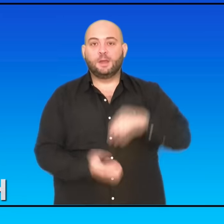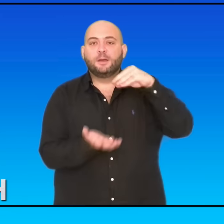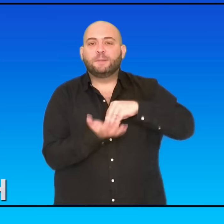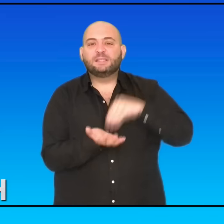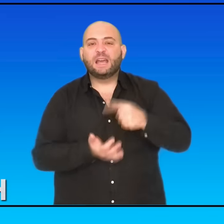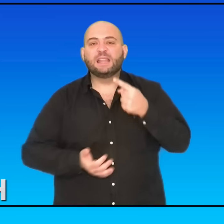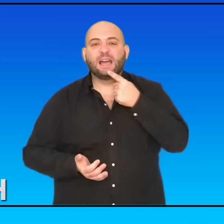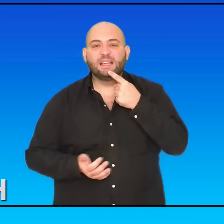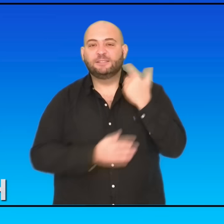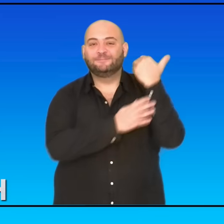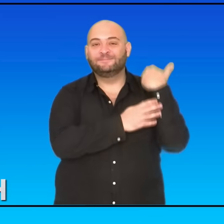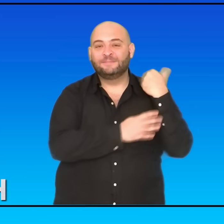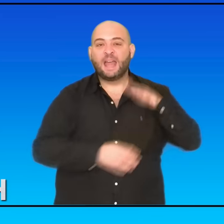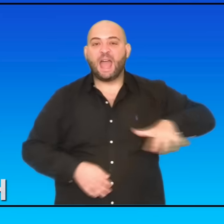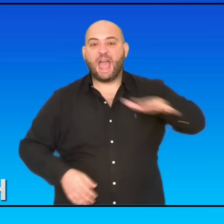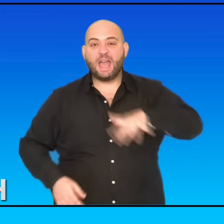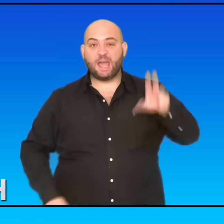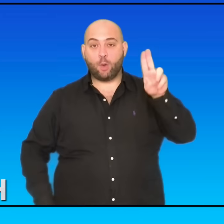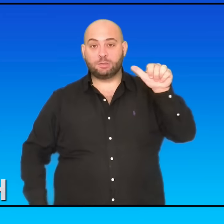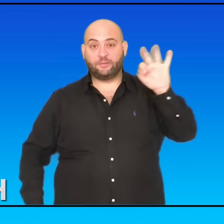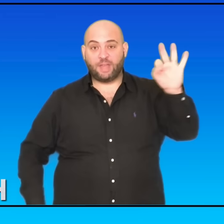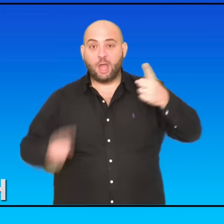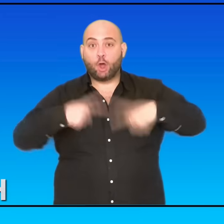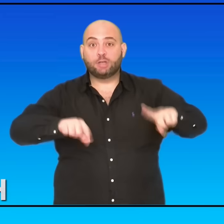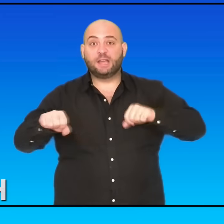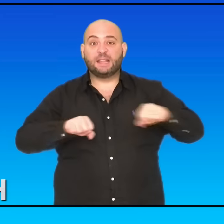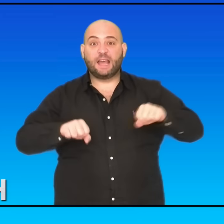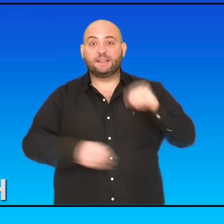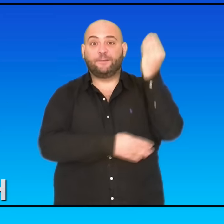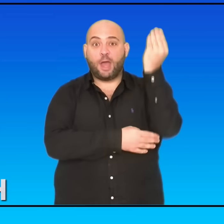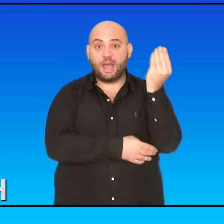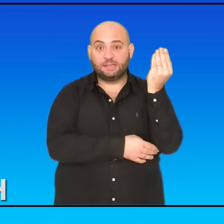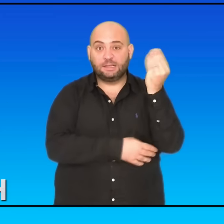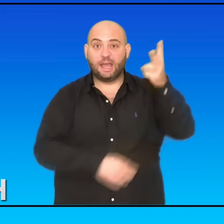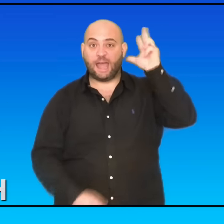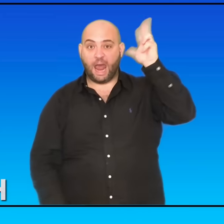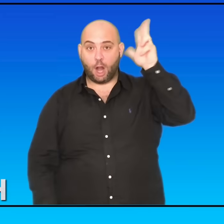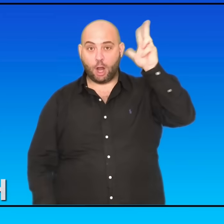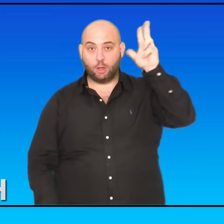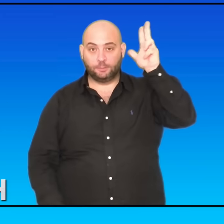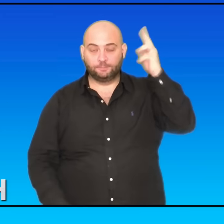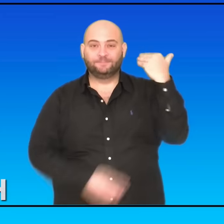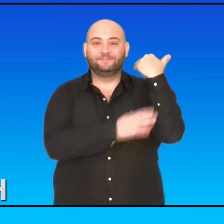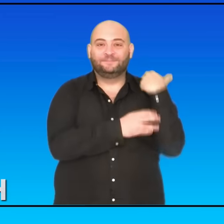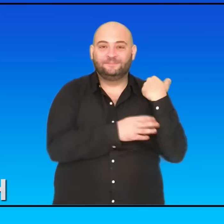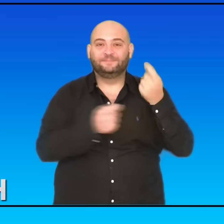Erano presenti il responsabile dell'Area USF il Consigliere Direttivo ENS il Sig. Corrado Gallo,